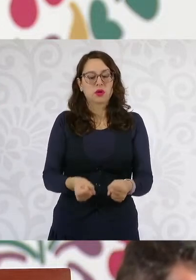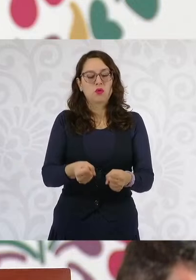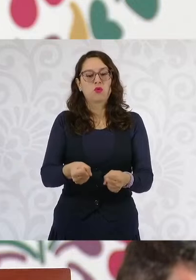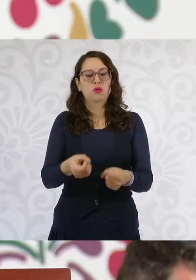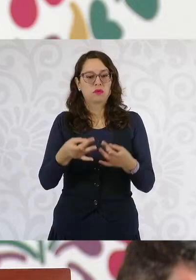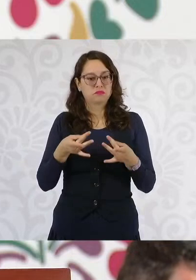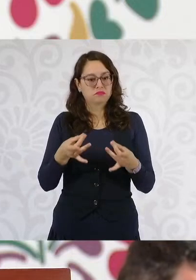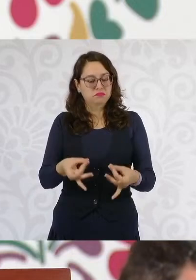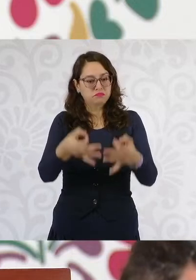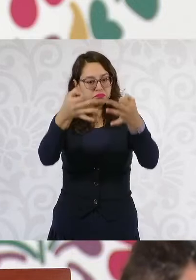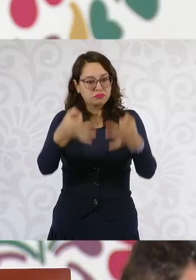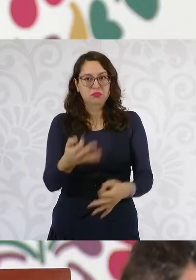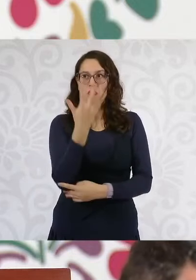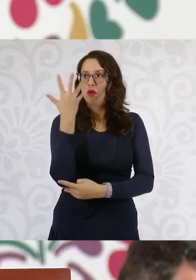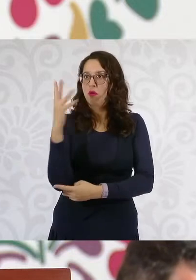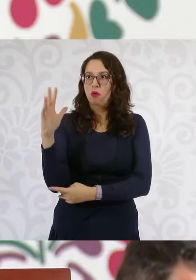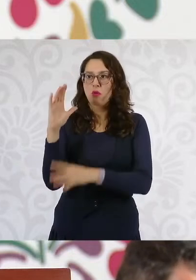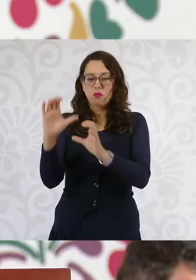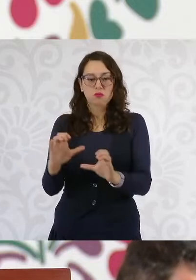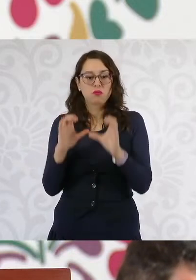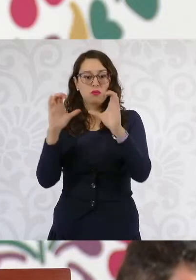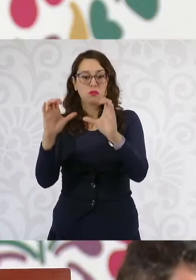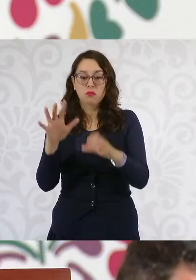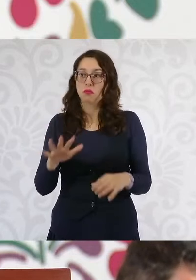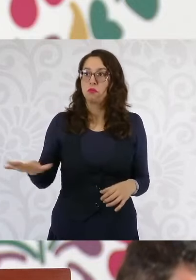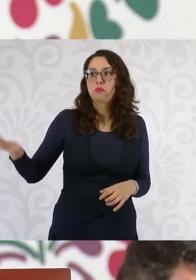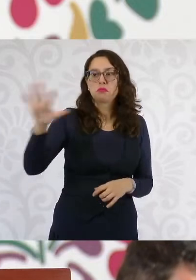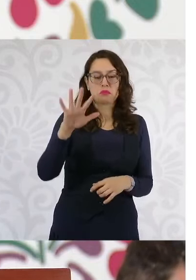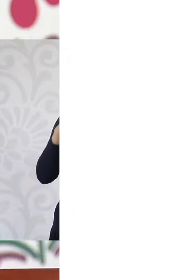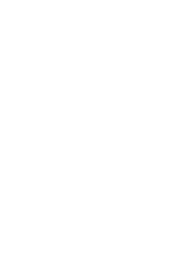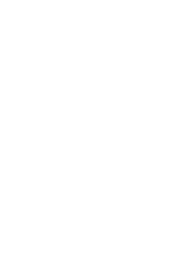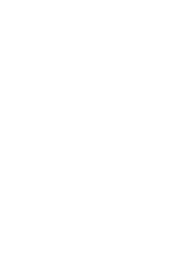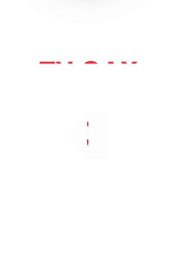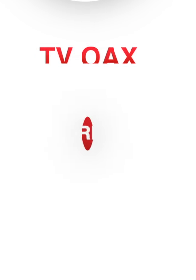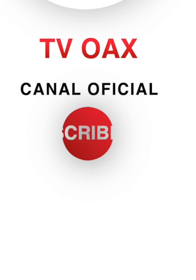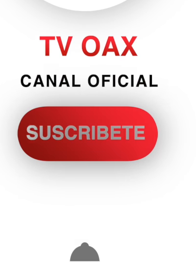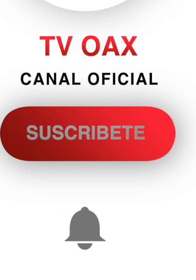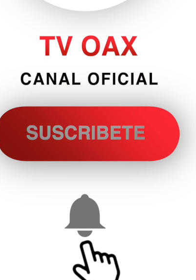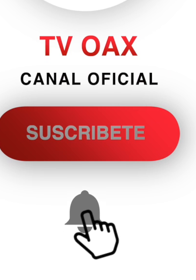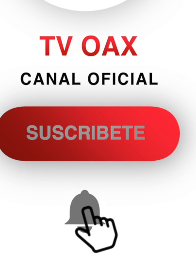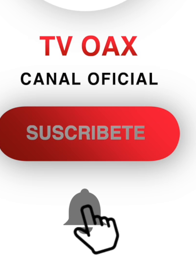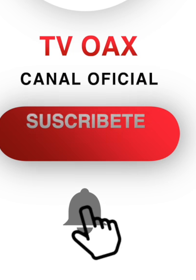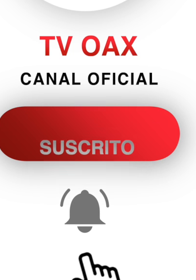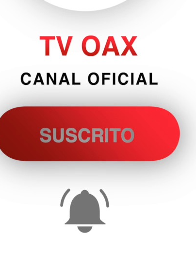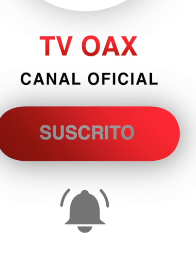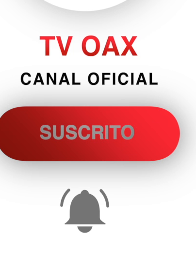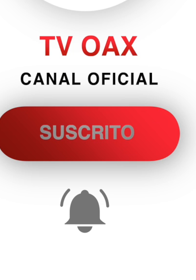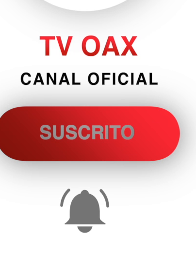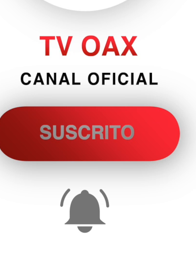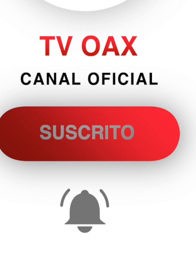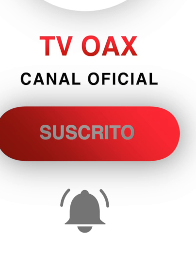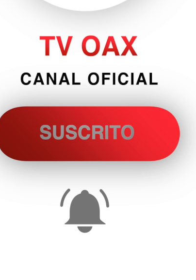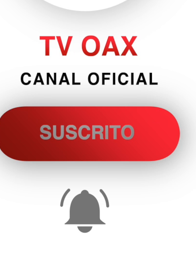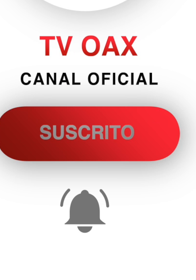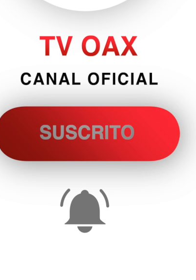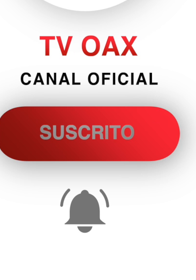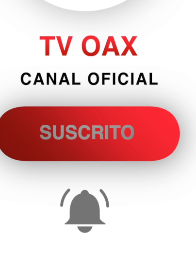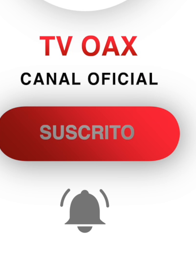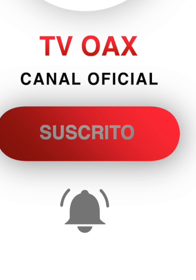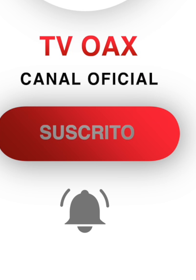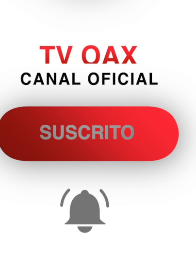al alcance de millones de mexicanos y mexicanas Qué es un minive vehículo un mini vehículo es